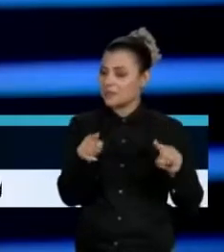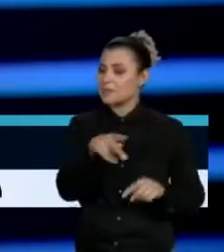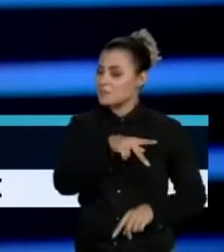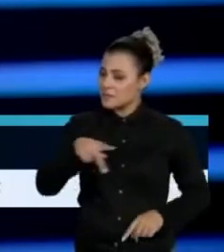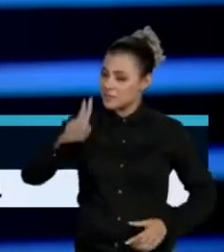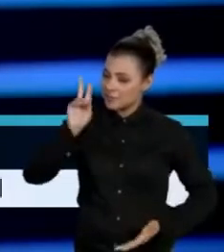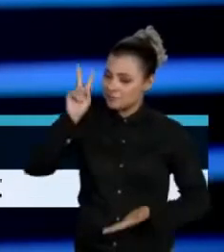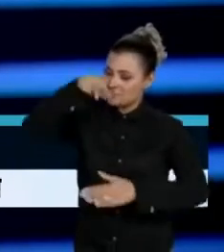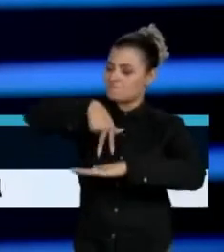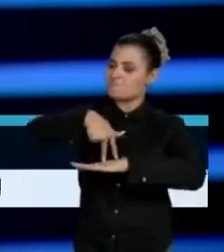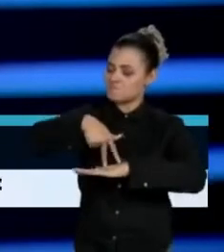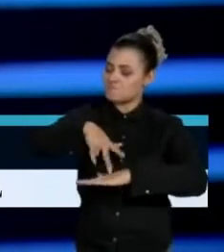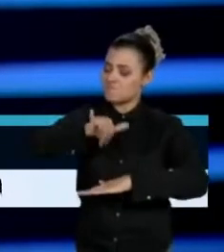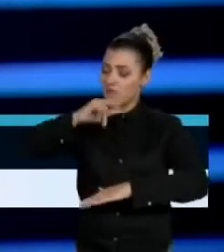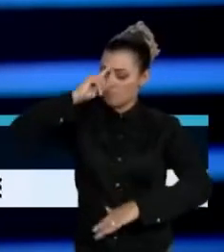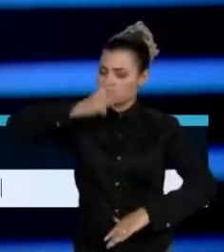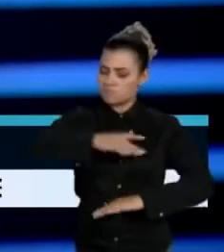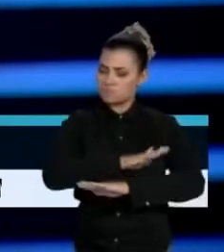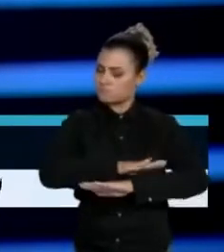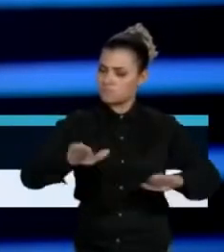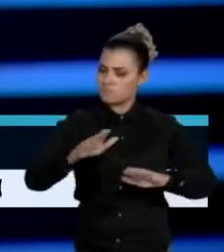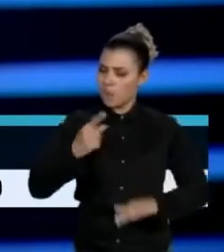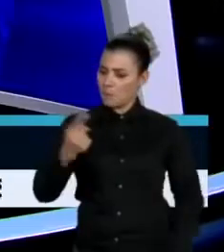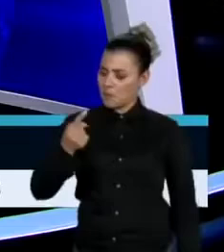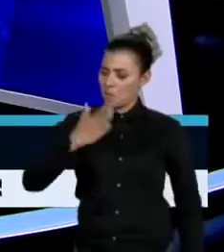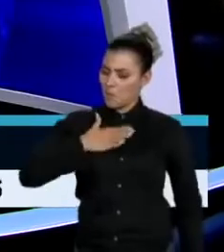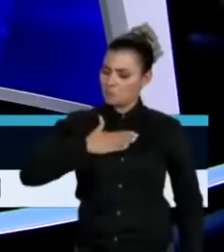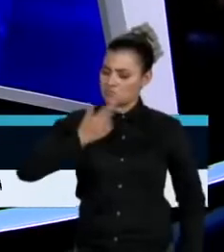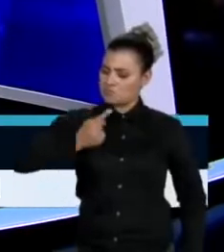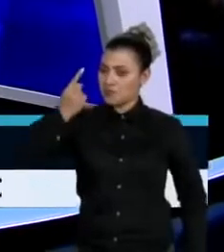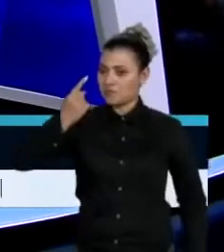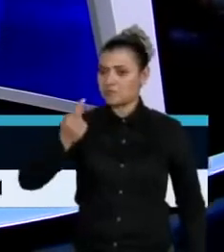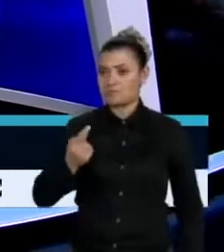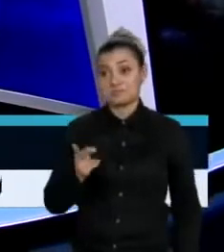como em qualquer local do mundo o presidente sempre acaba se impondo